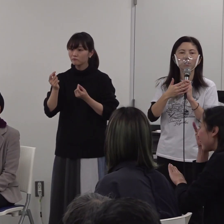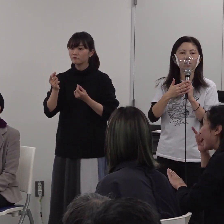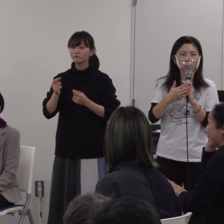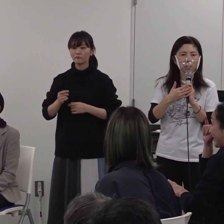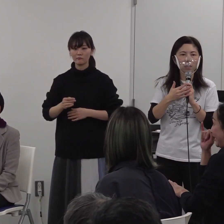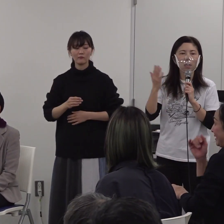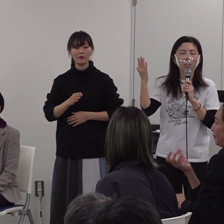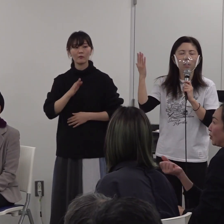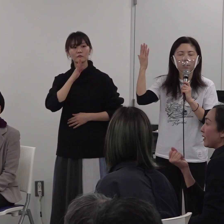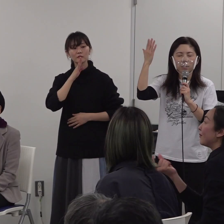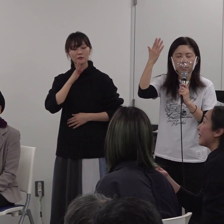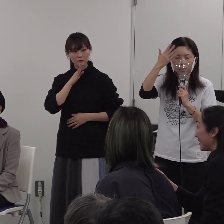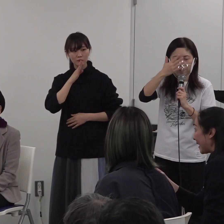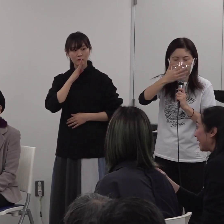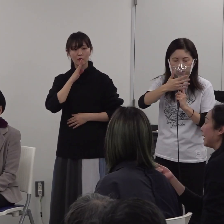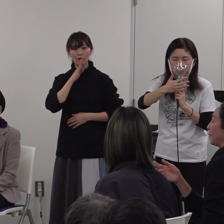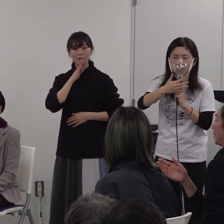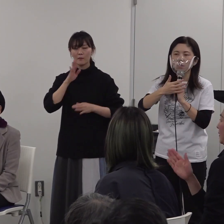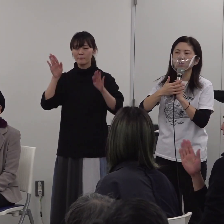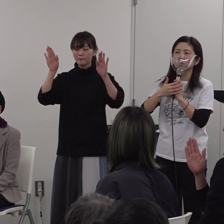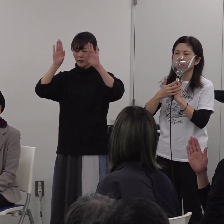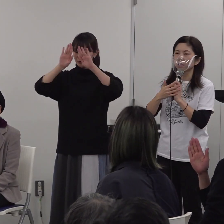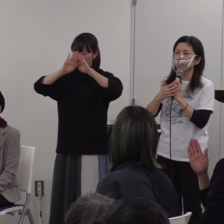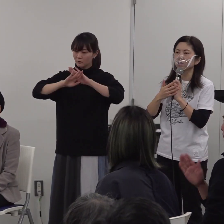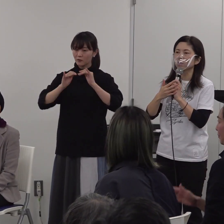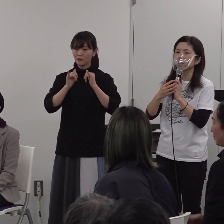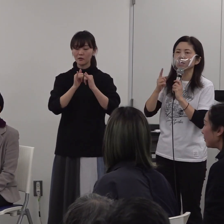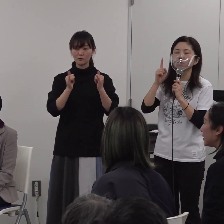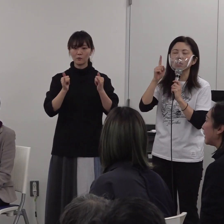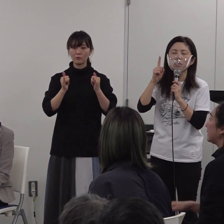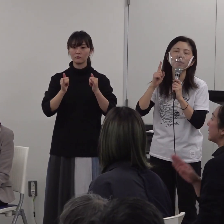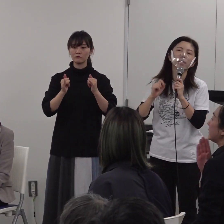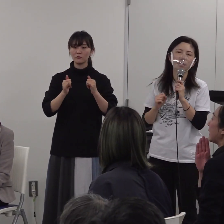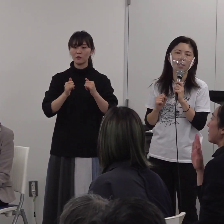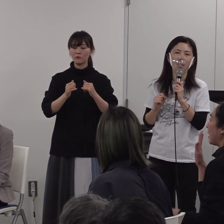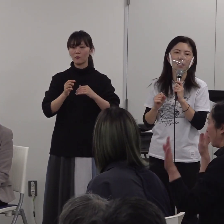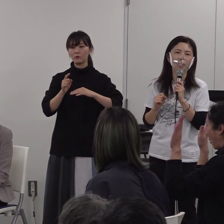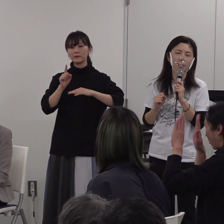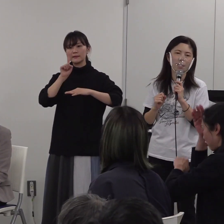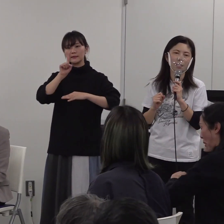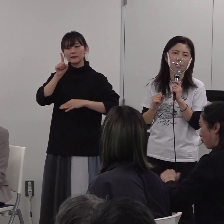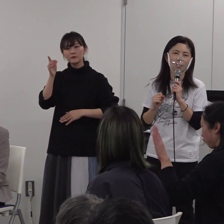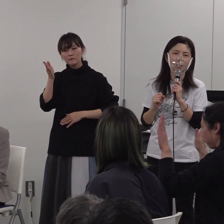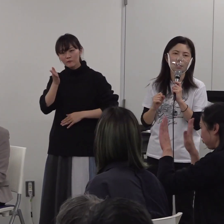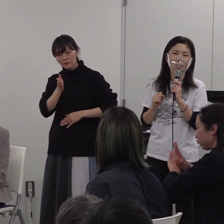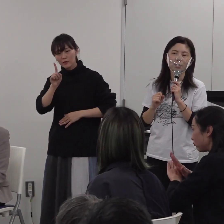実は 実際真っ暗な人って視覚障害者の1割しかいらっしゃらないんです